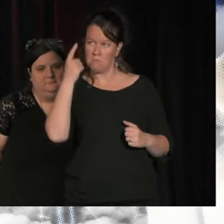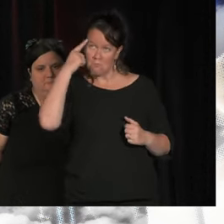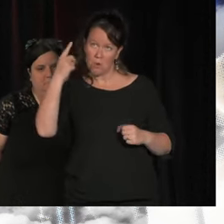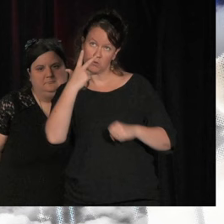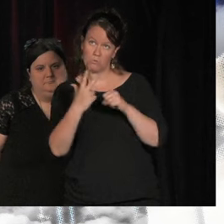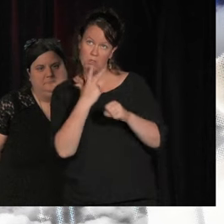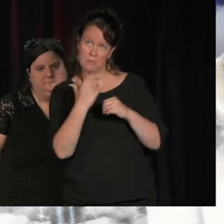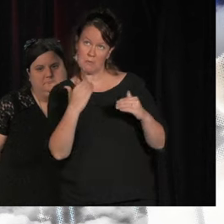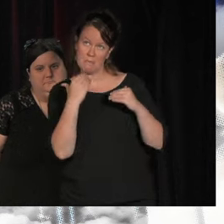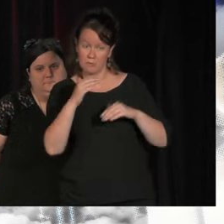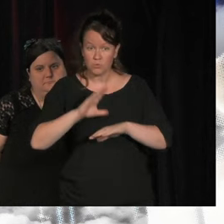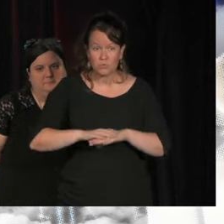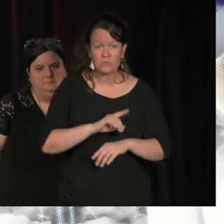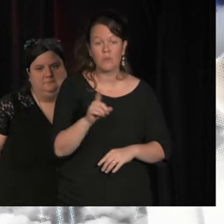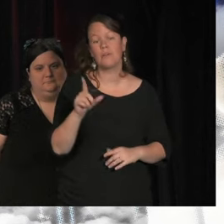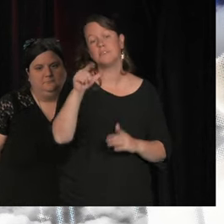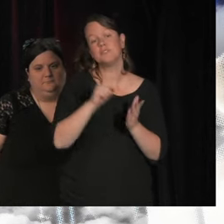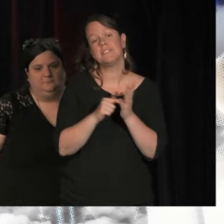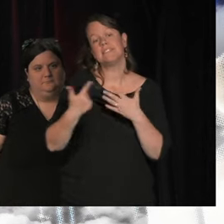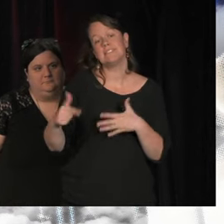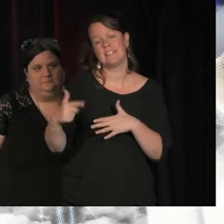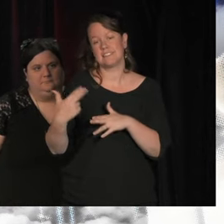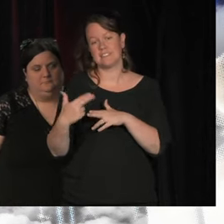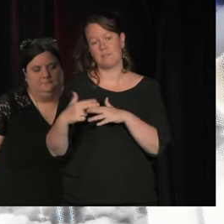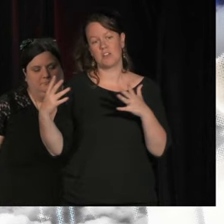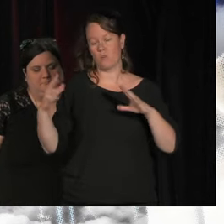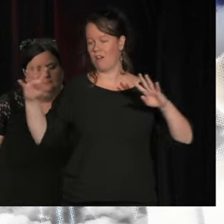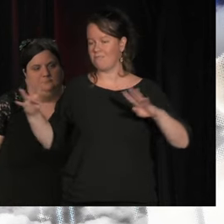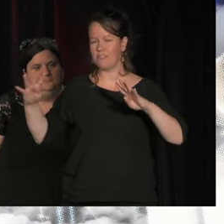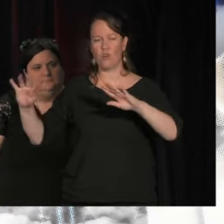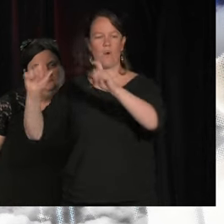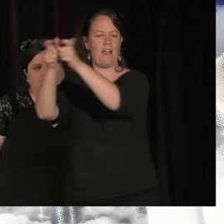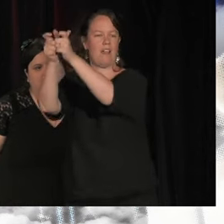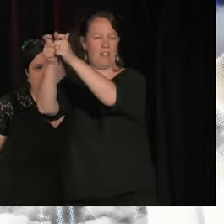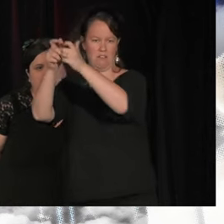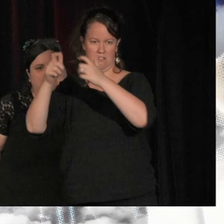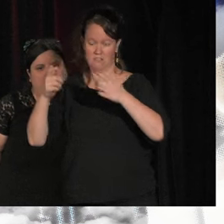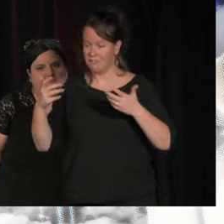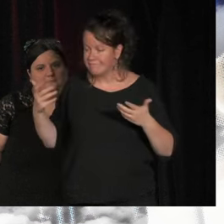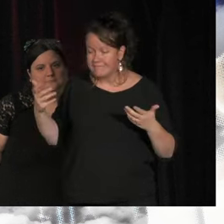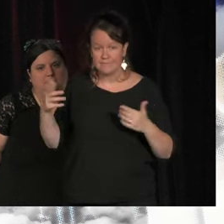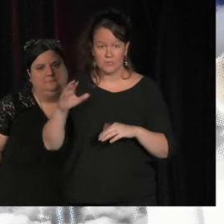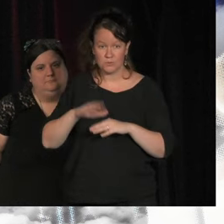de 2017, il y a eu une autre petite tendance qui s'appelait le Battle Royale qui a quand même occupé pas mal de temps la population mondiale.